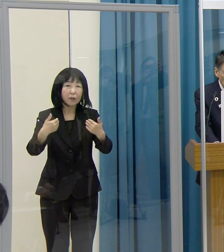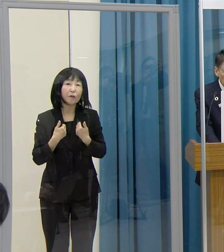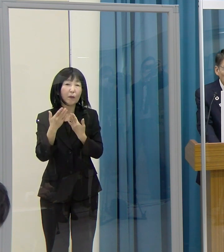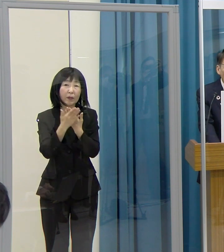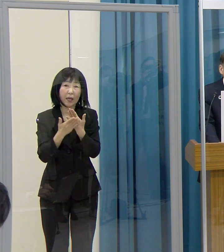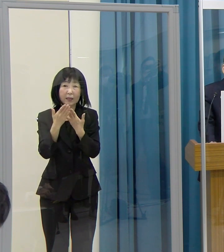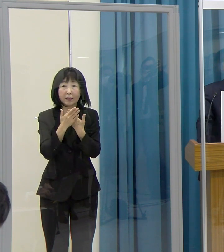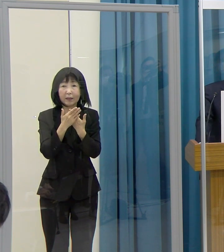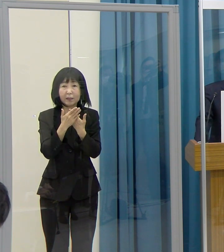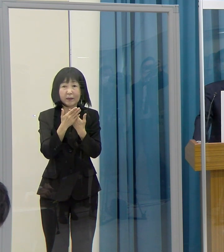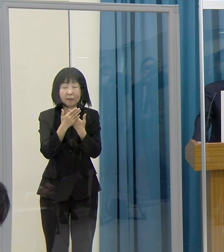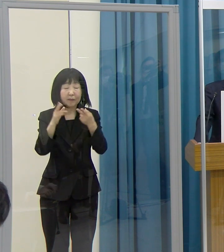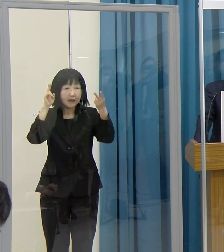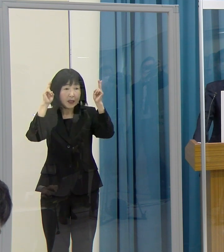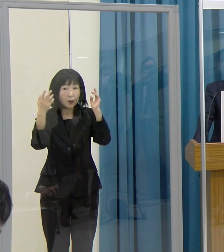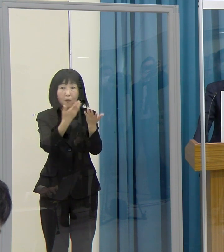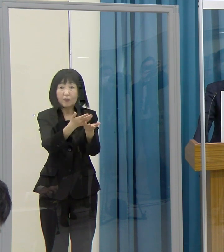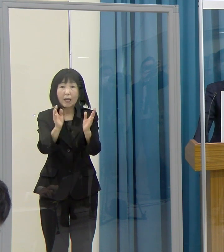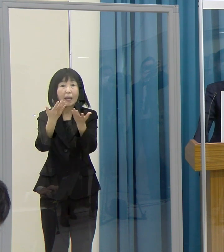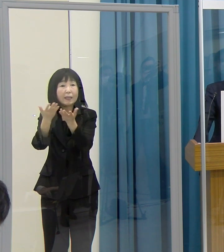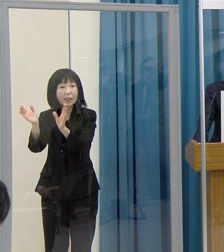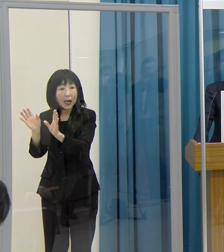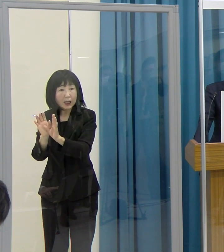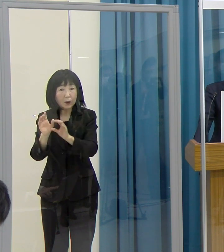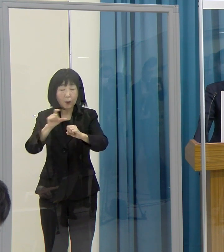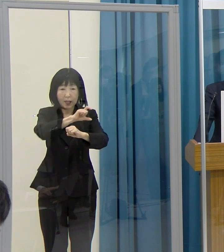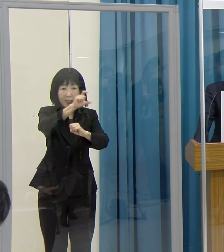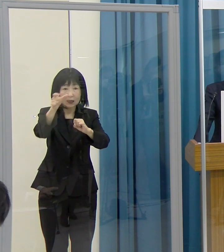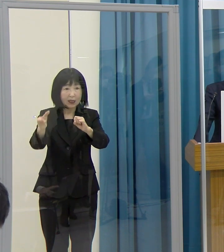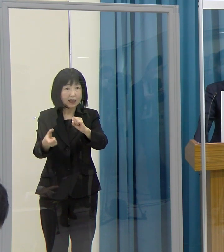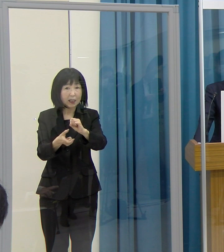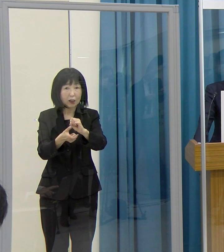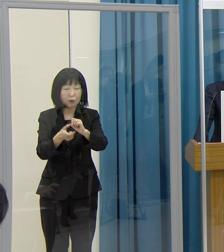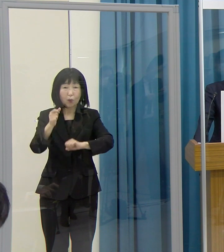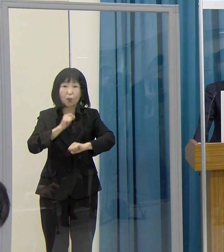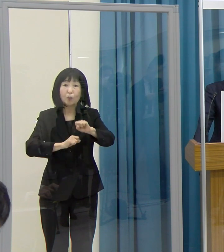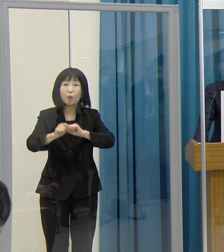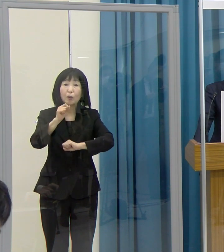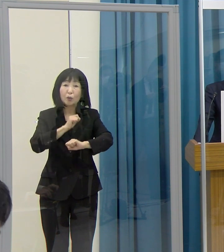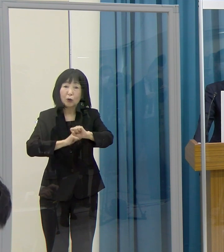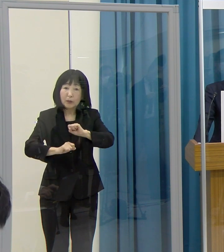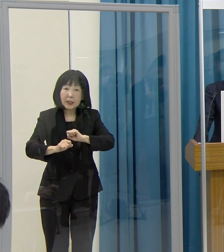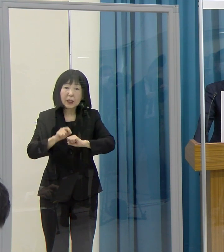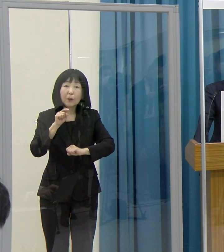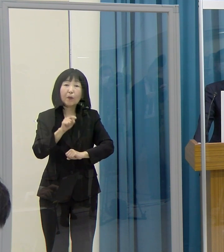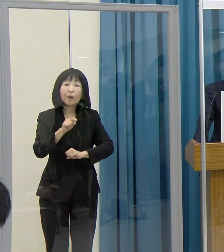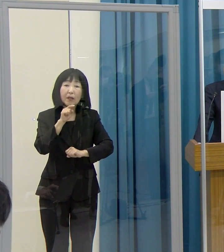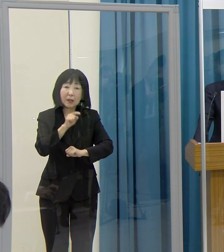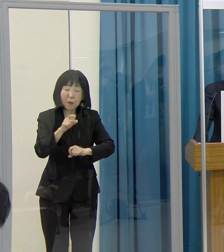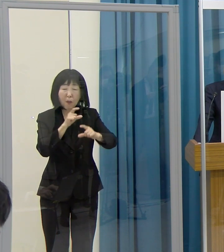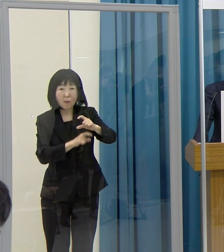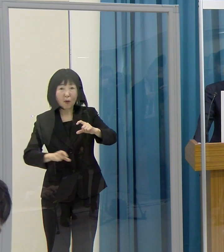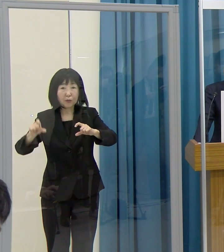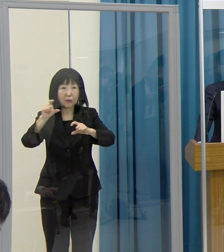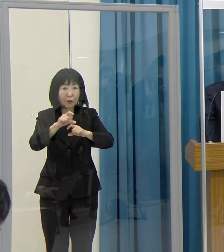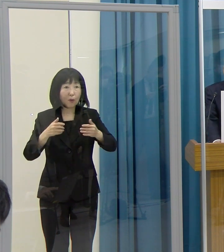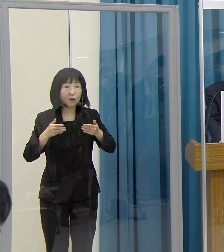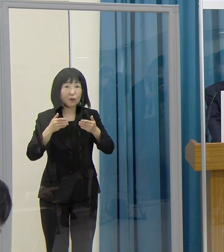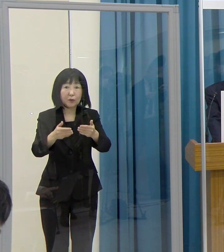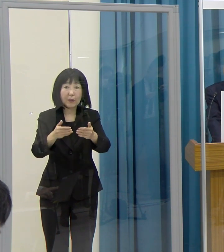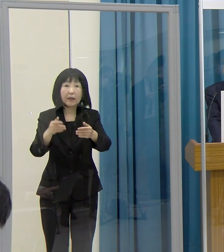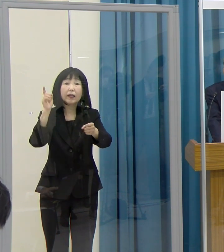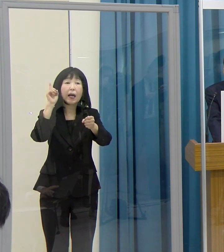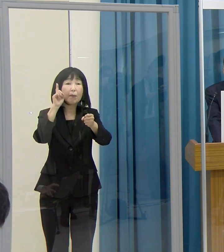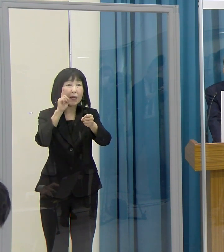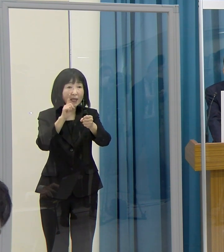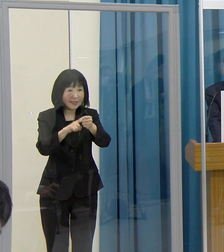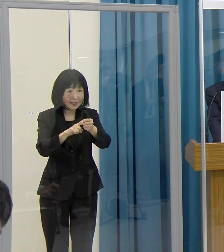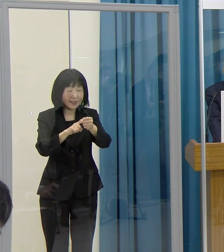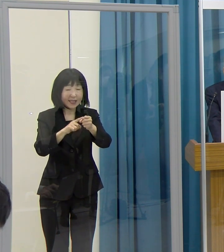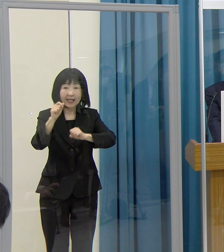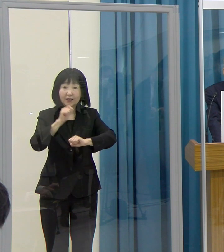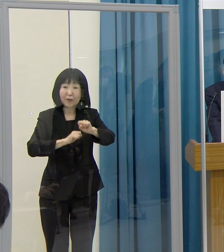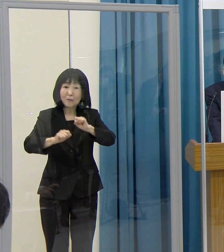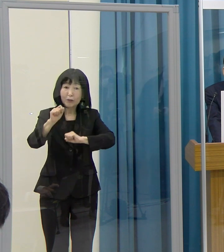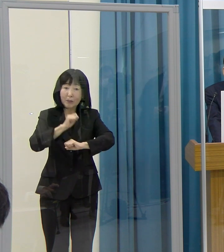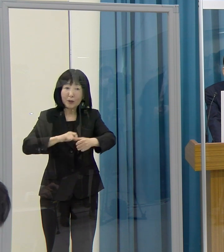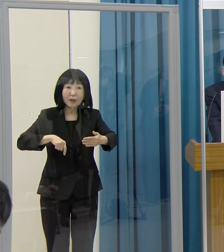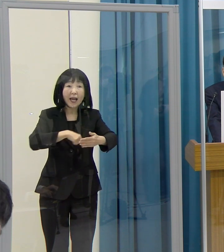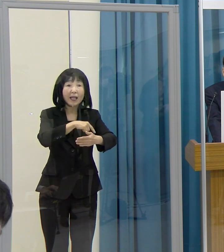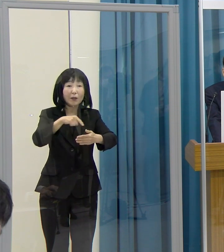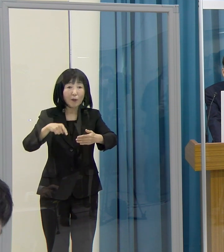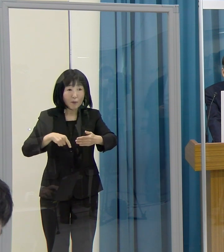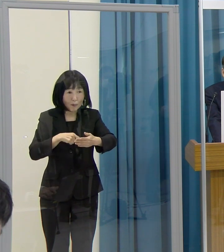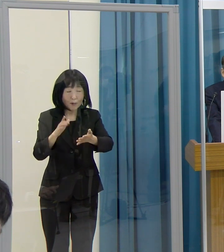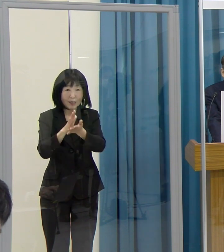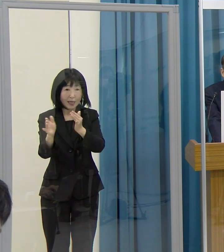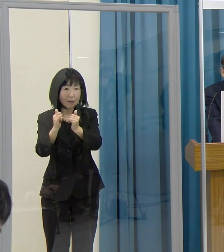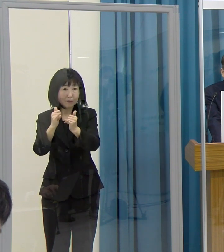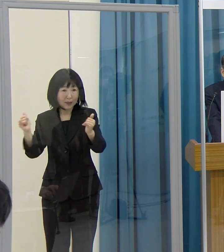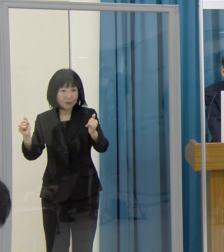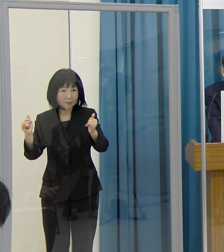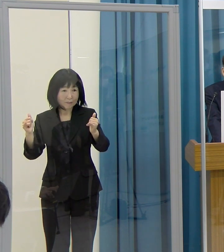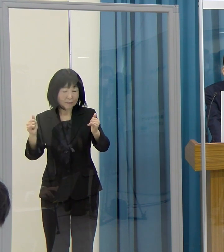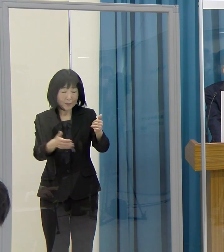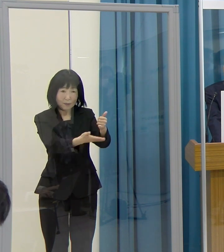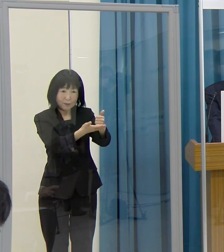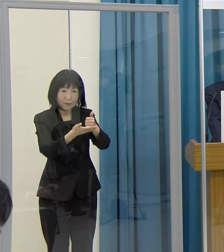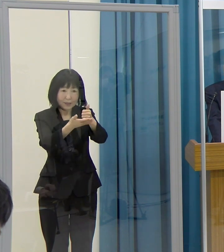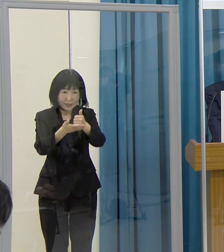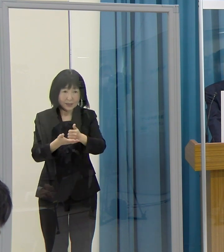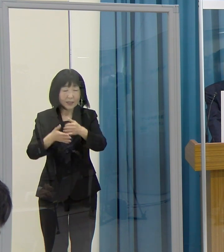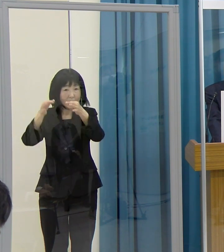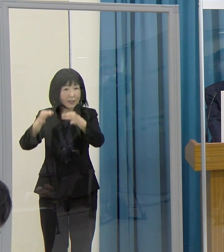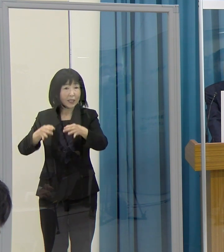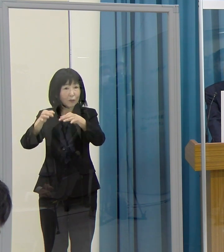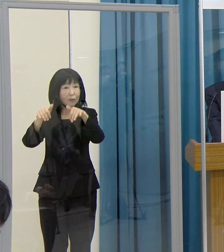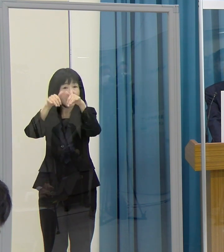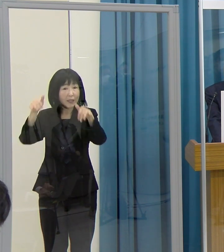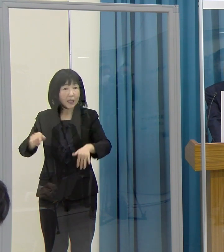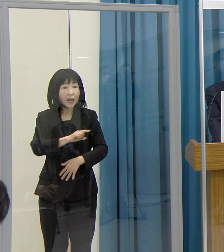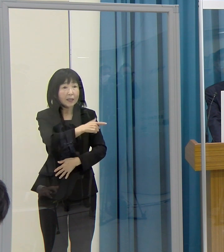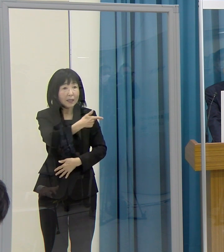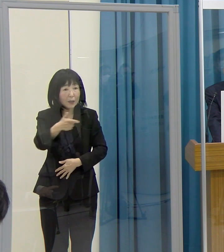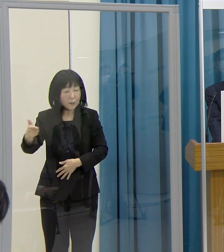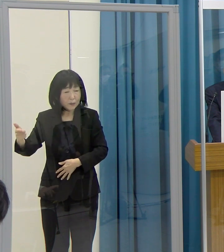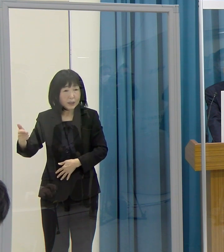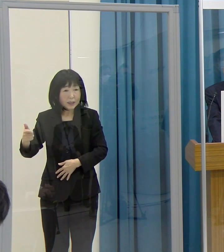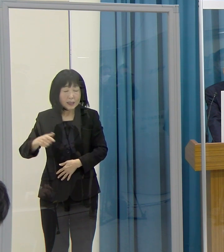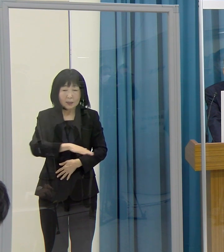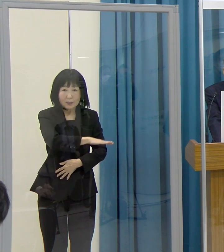企業・団体におけるＳＤＧｓの取組をさらに進めていくためには、その取り組みを県民の皆さんや取引先、金融機関等に広く知っていただくことが重要です。